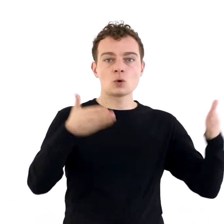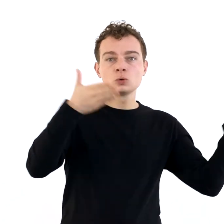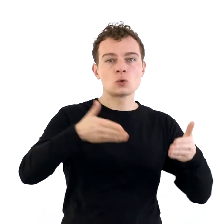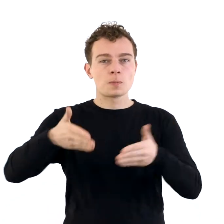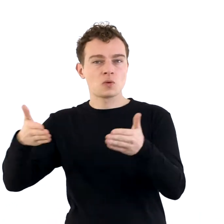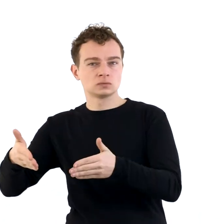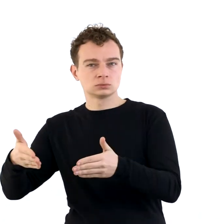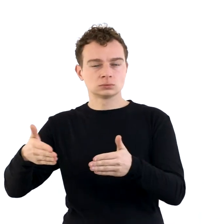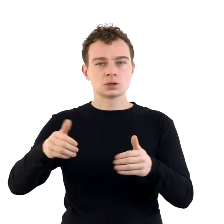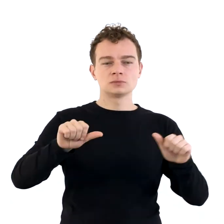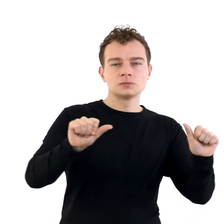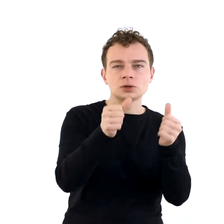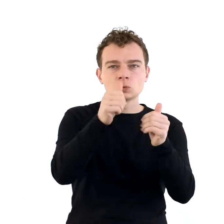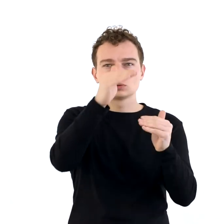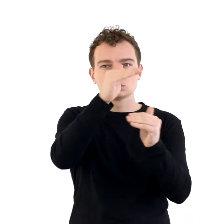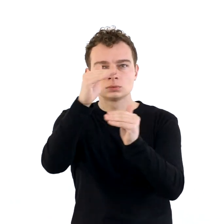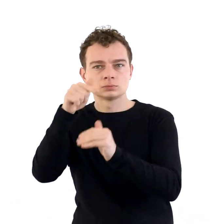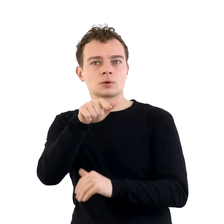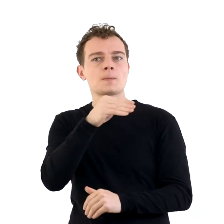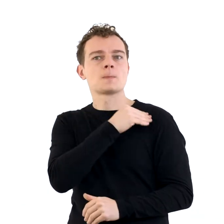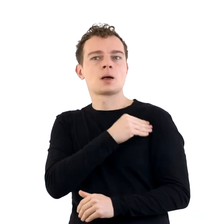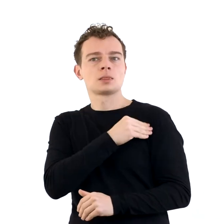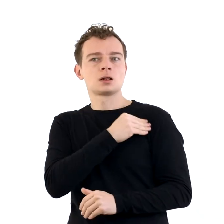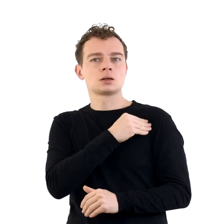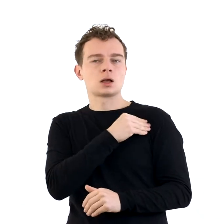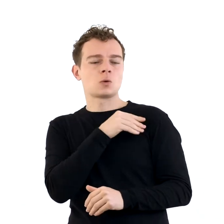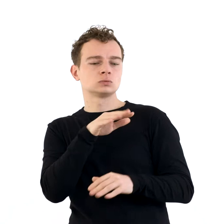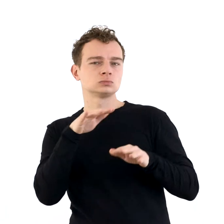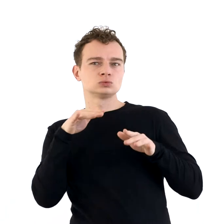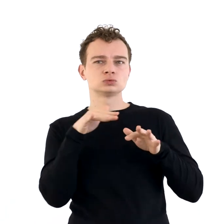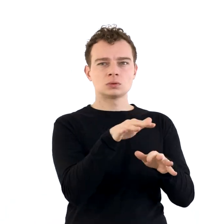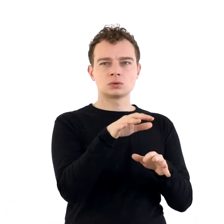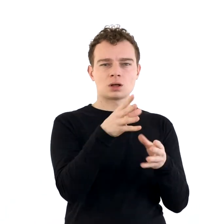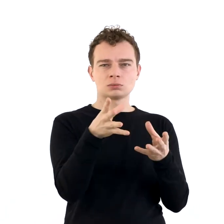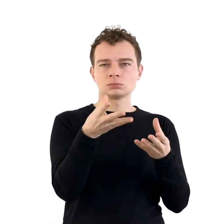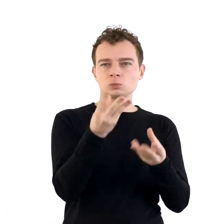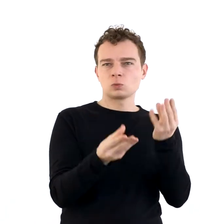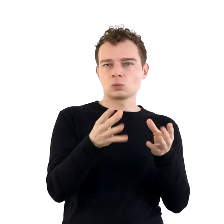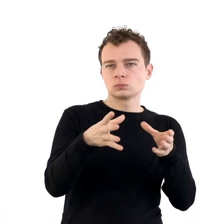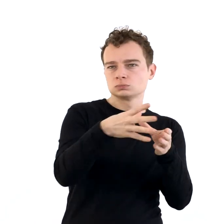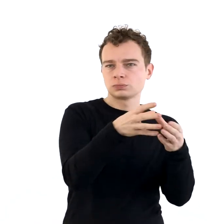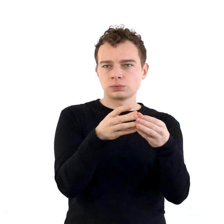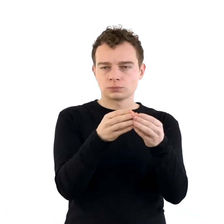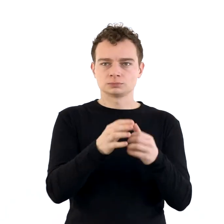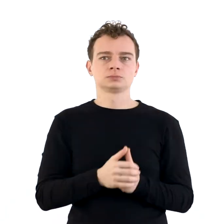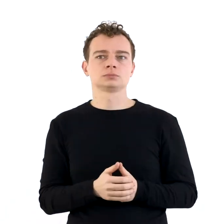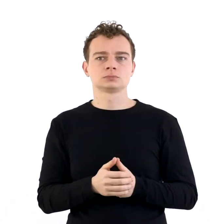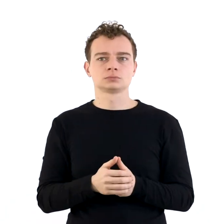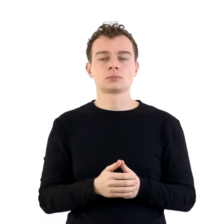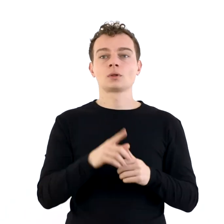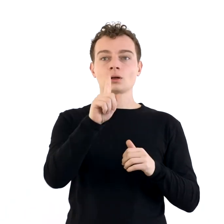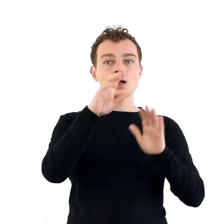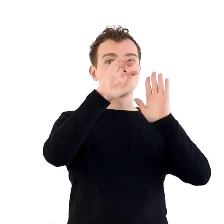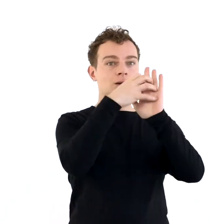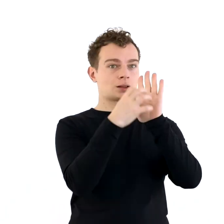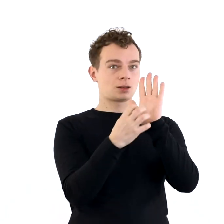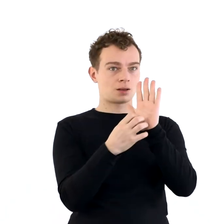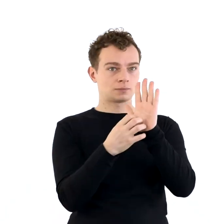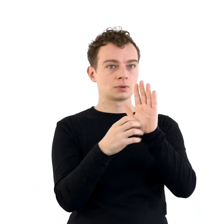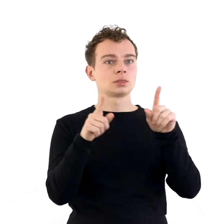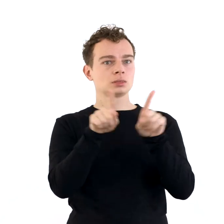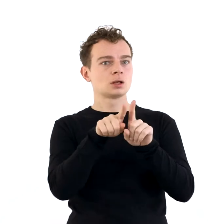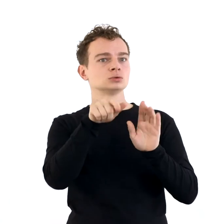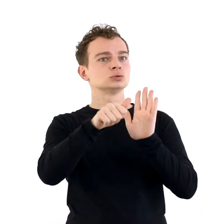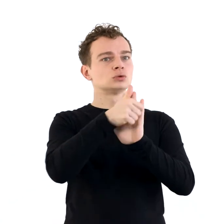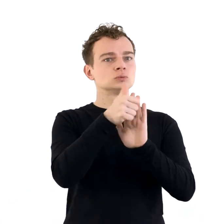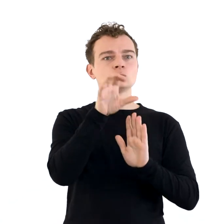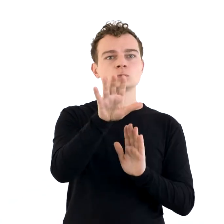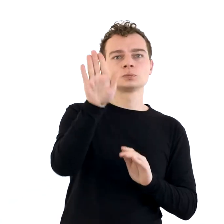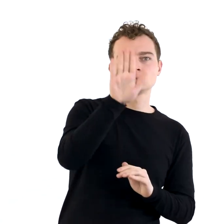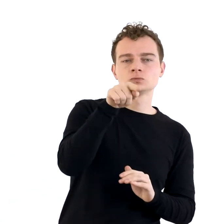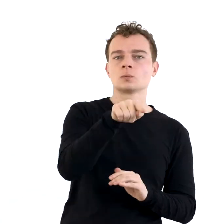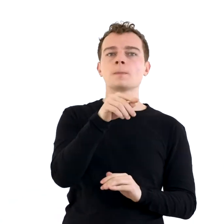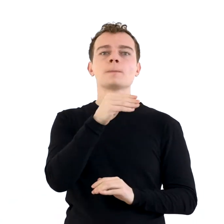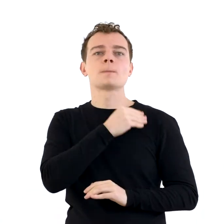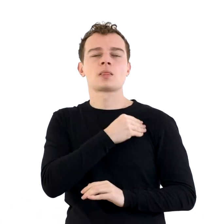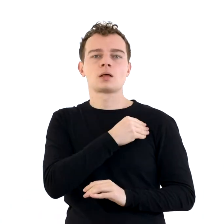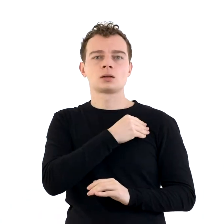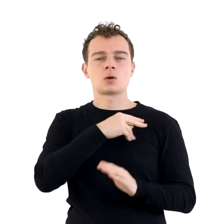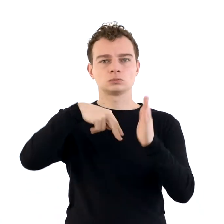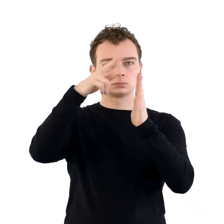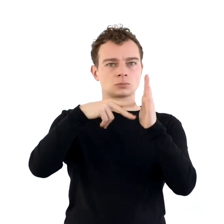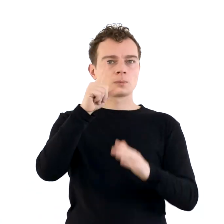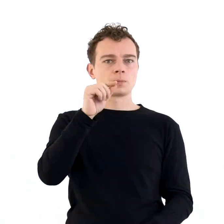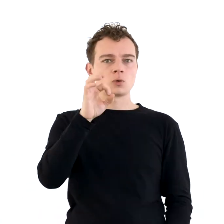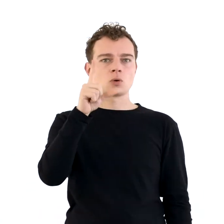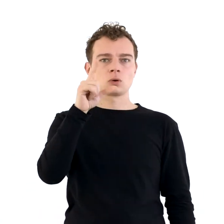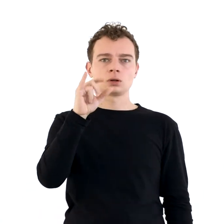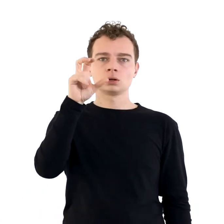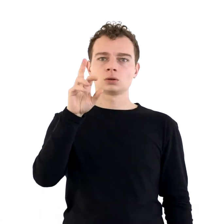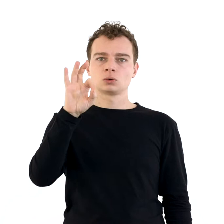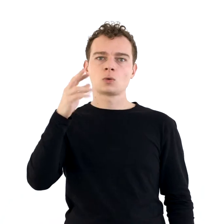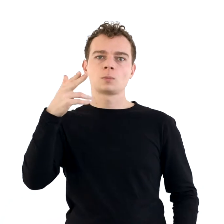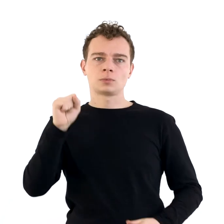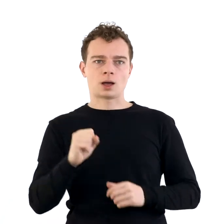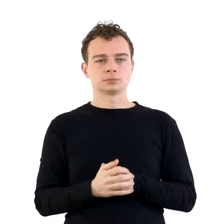Natomiast drobne figurki z grobowców były wykonywane z mułu rzecznego, a reliefy i rzeźby bóstw były polichromowane.